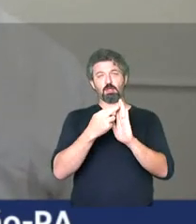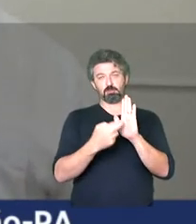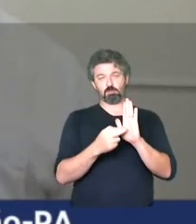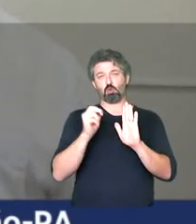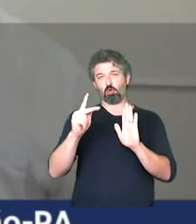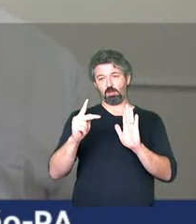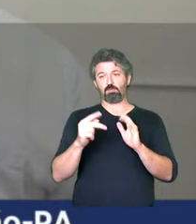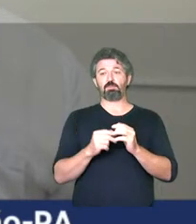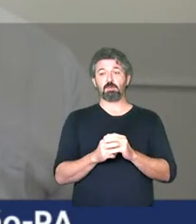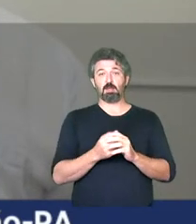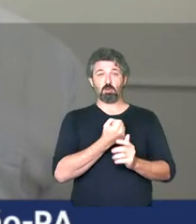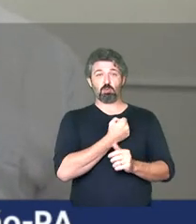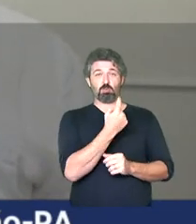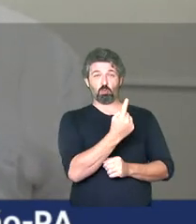EM PLENÁRIO. AMBAS TIVERAM DEVIDO APOIAMENTO REGIMENTAL,